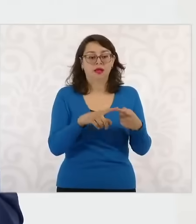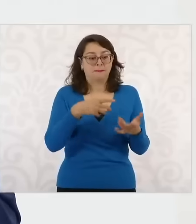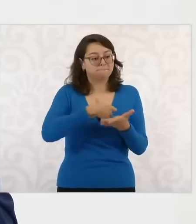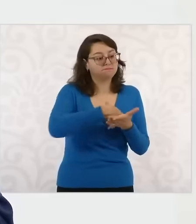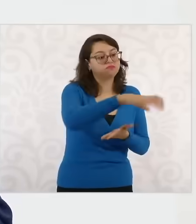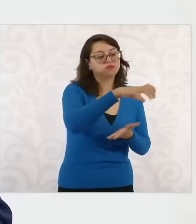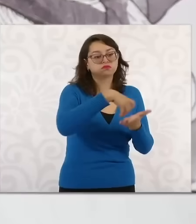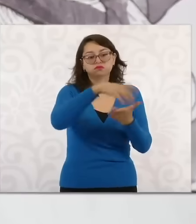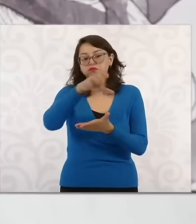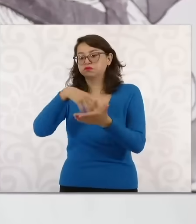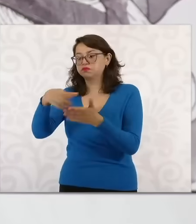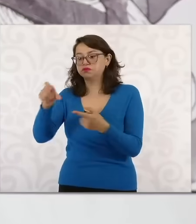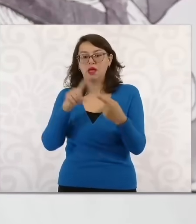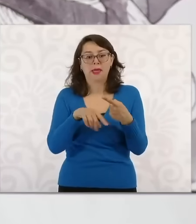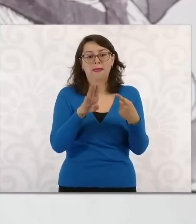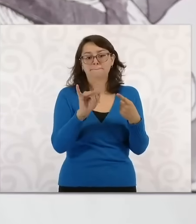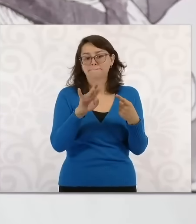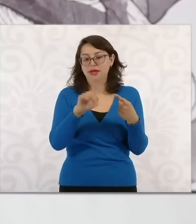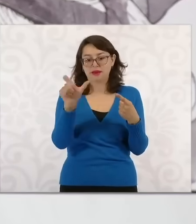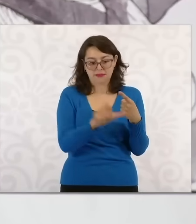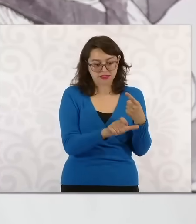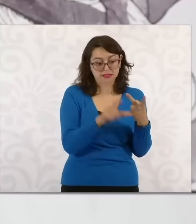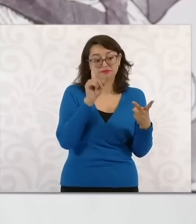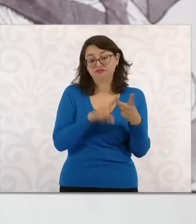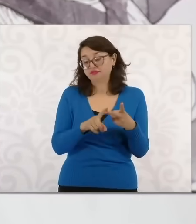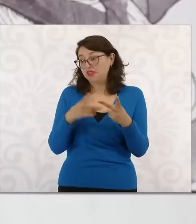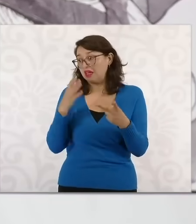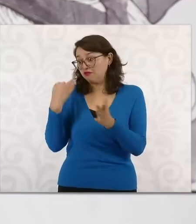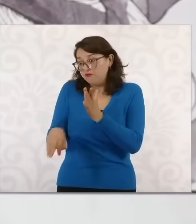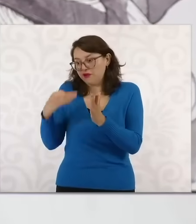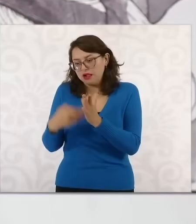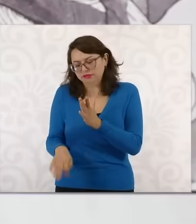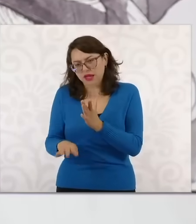parte si todavía no tiene todas sus capacidades pues se contrata, pero ya es distinto porque